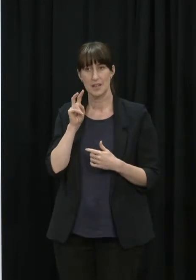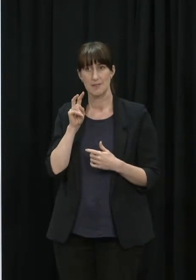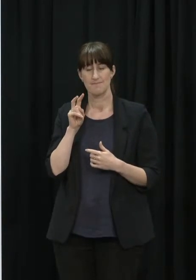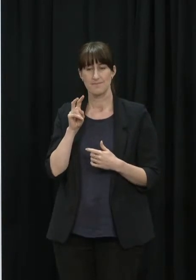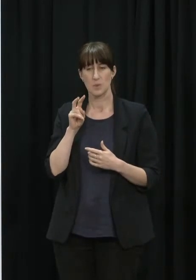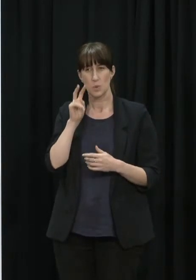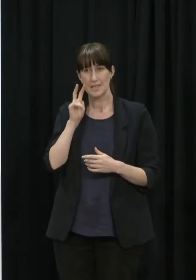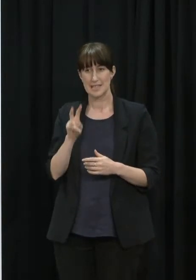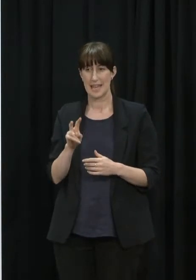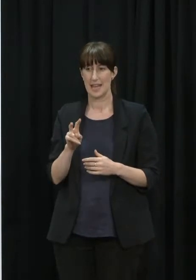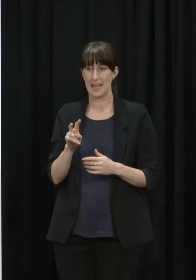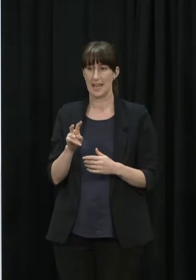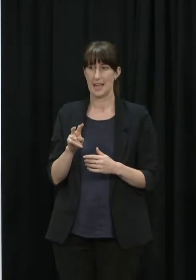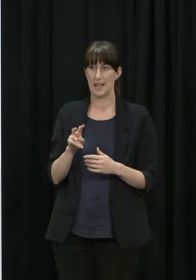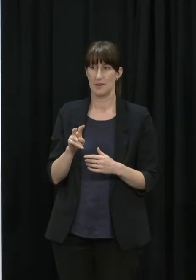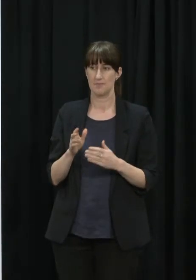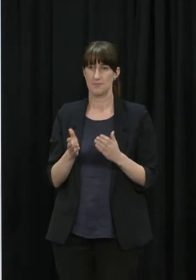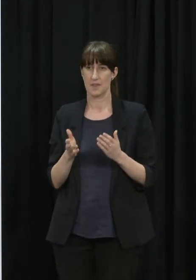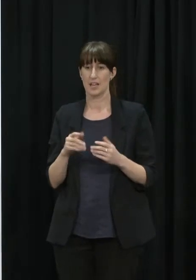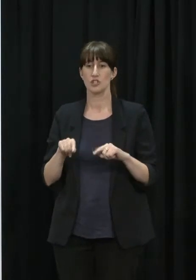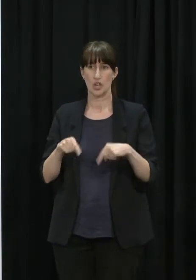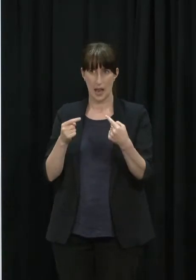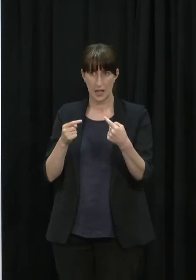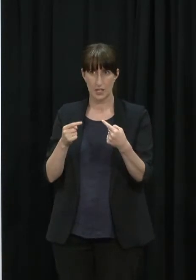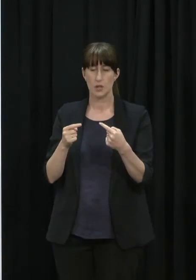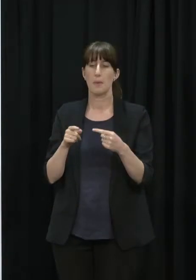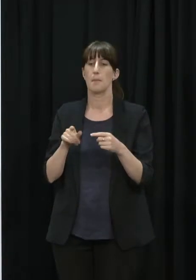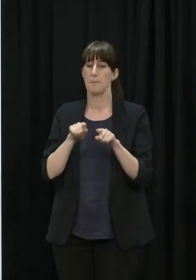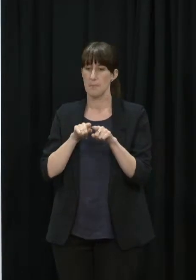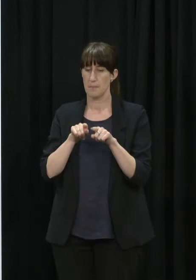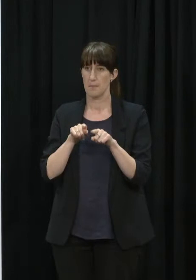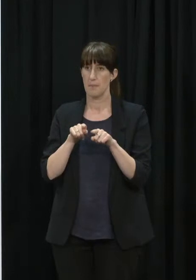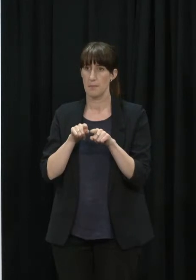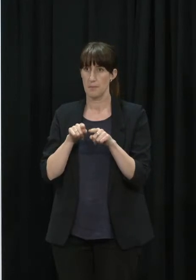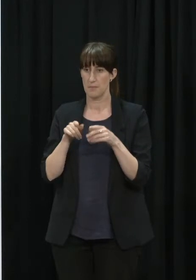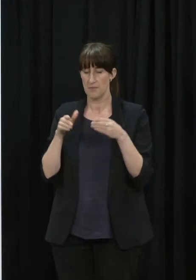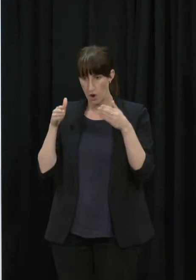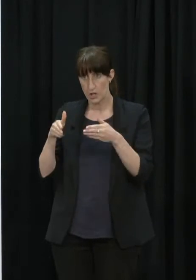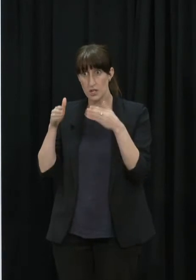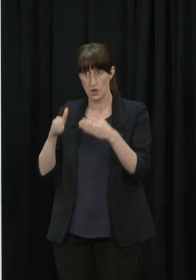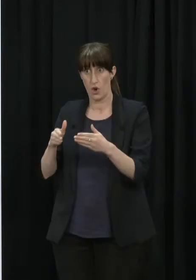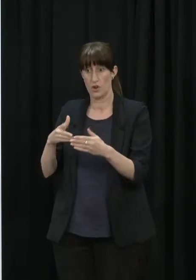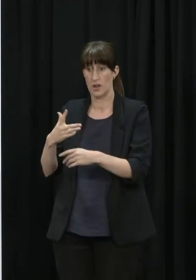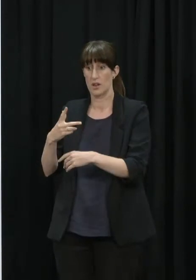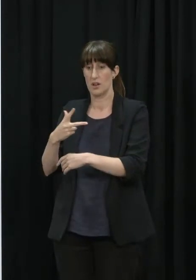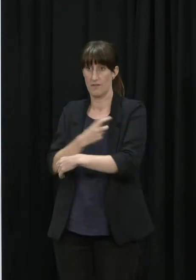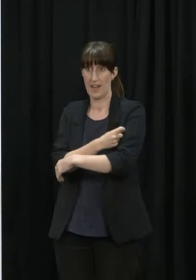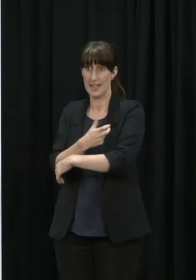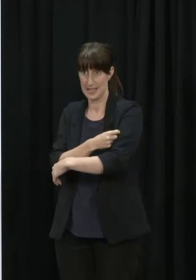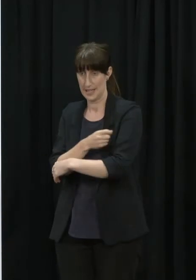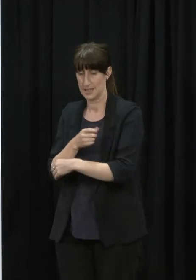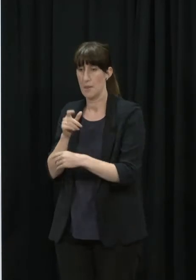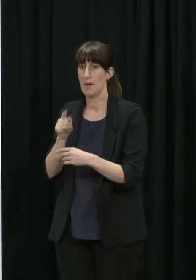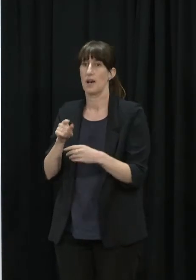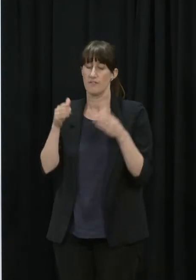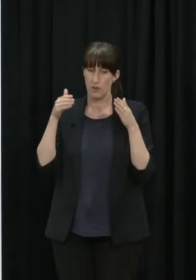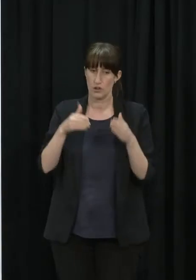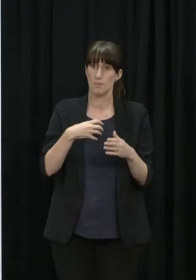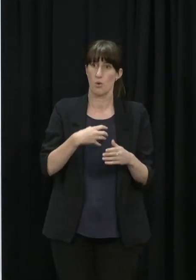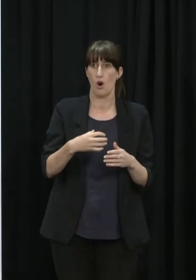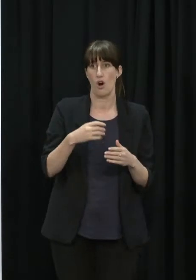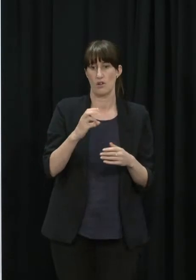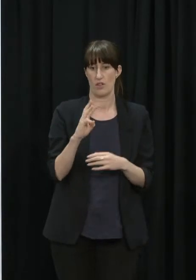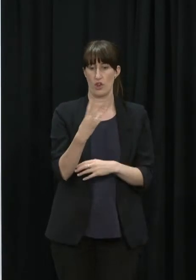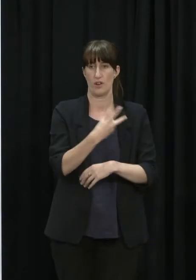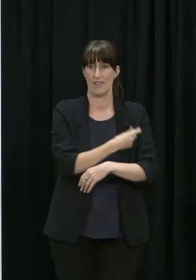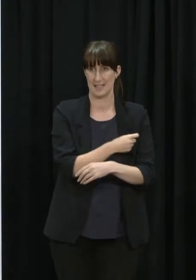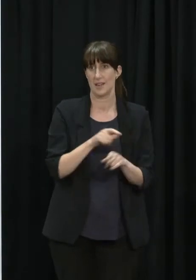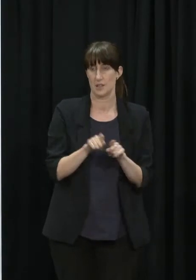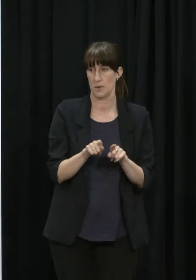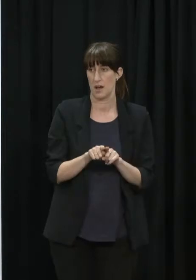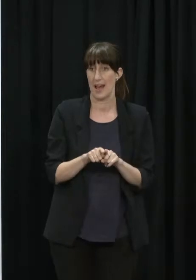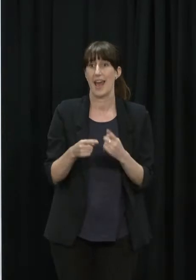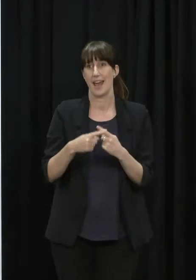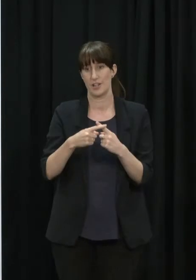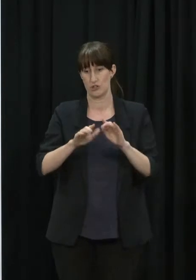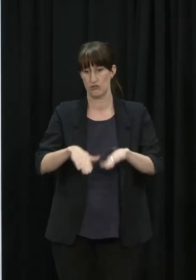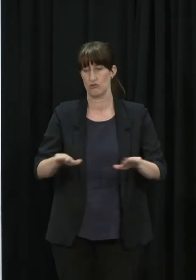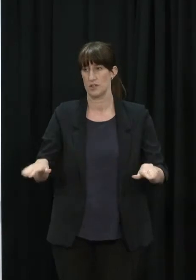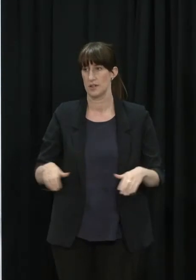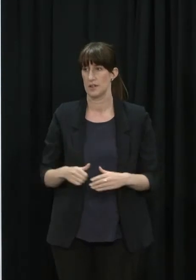kua pa ki te horopeta tuarua.